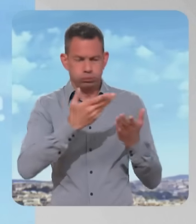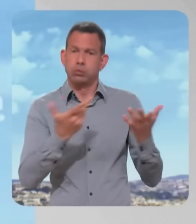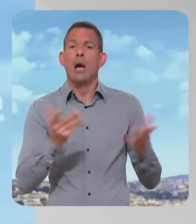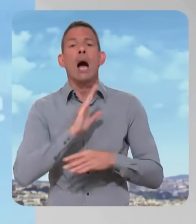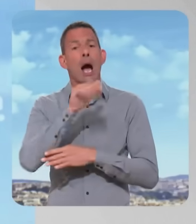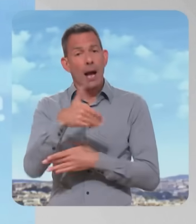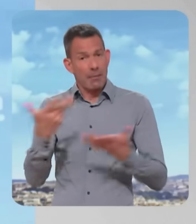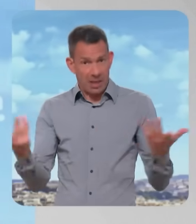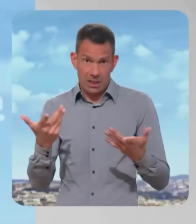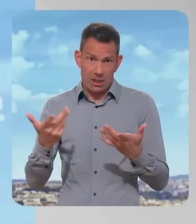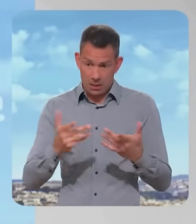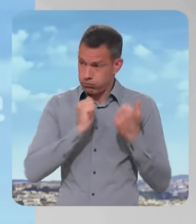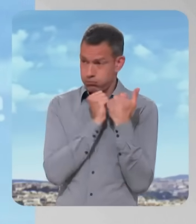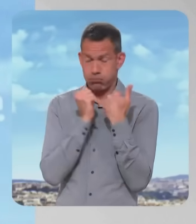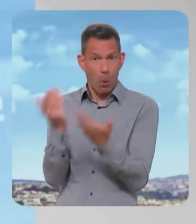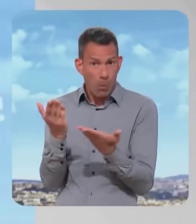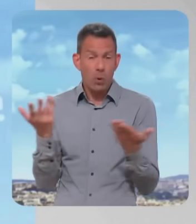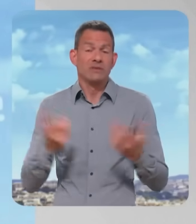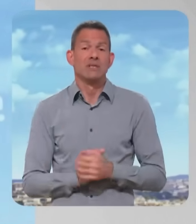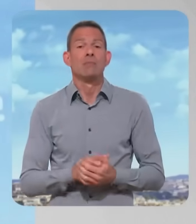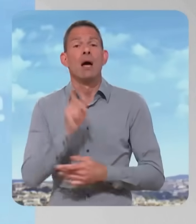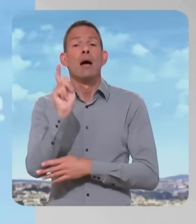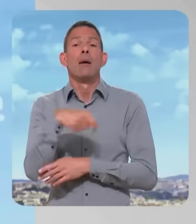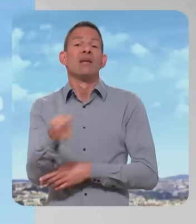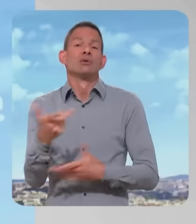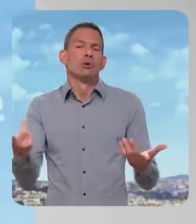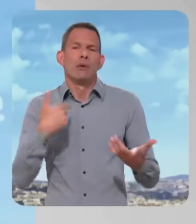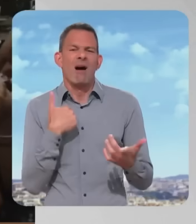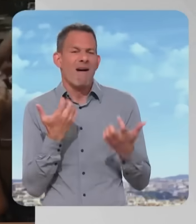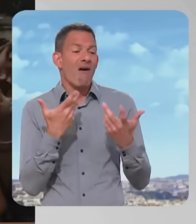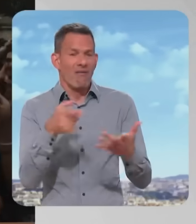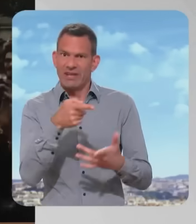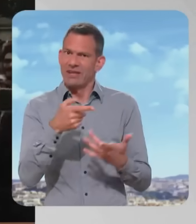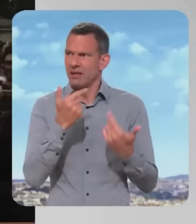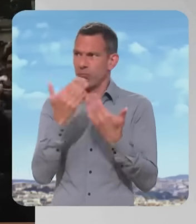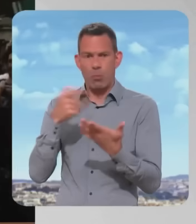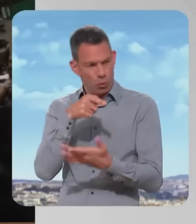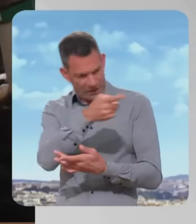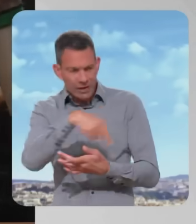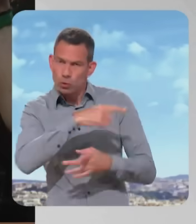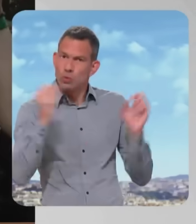M.Bompard: Aujourd'hui, il y a des rencontres entre les responsables des différentes formations politiques de notre alliance.